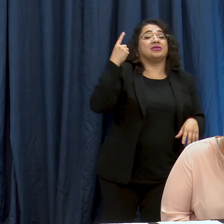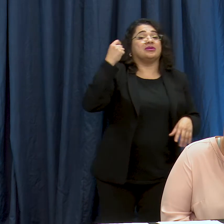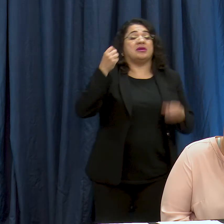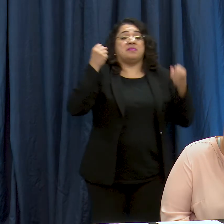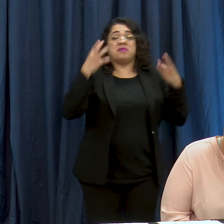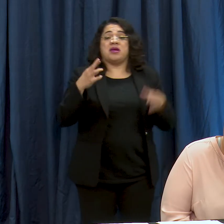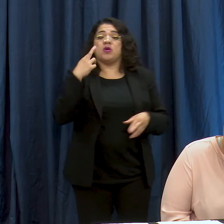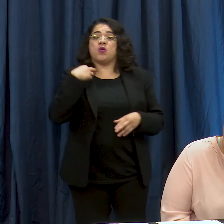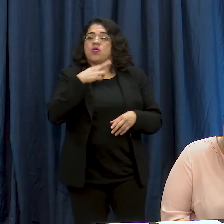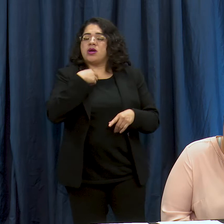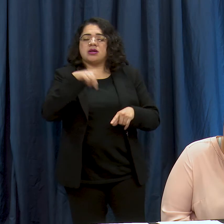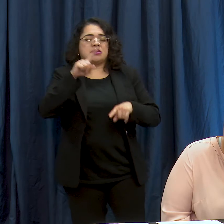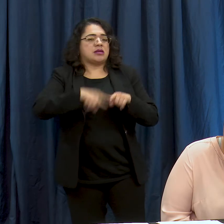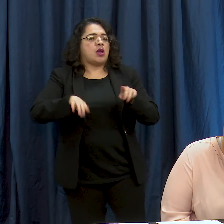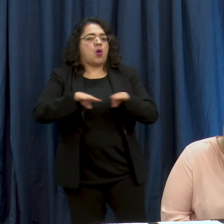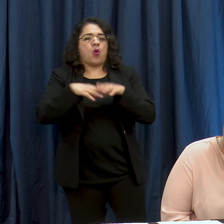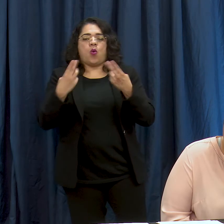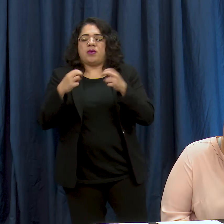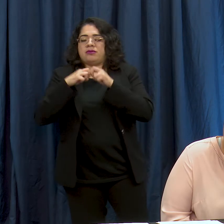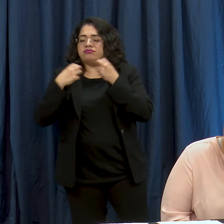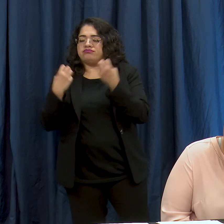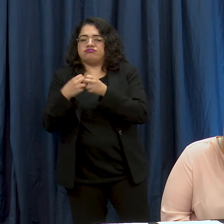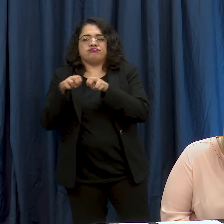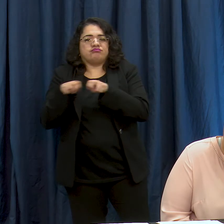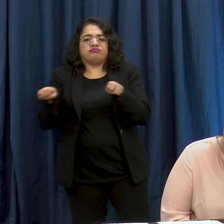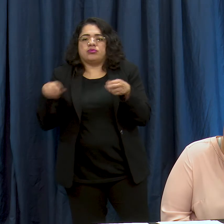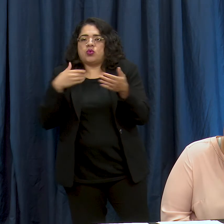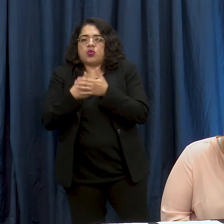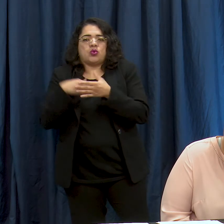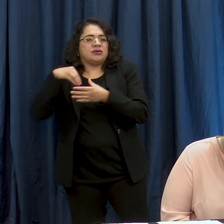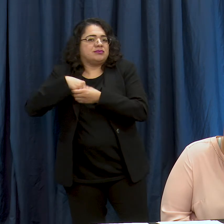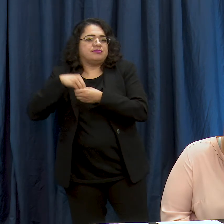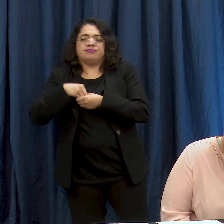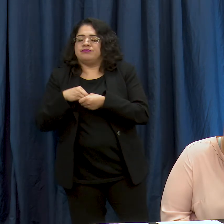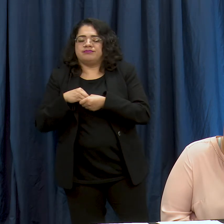locales estamos trabajando al guava mente en un plan para rehab relays